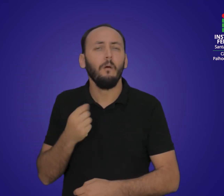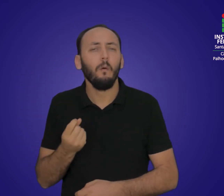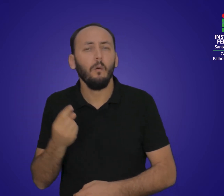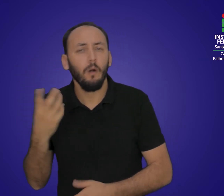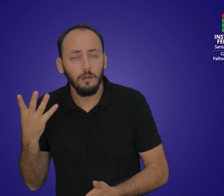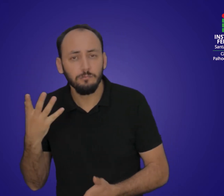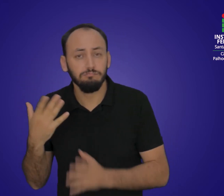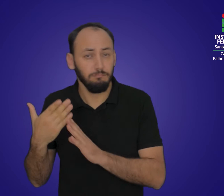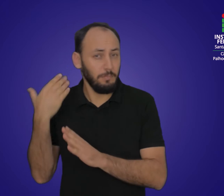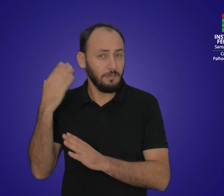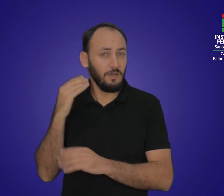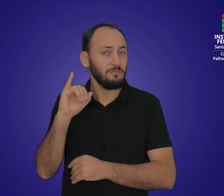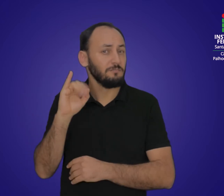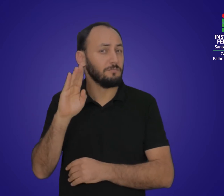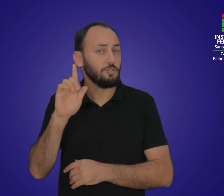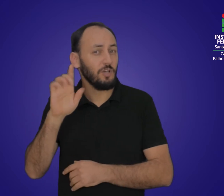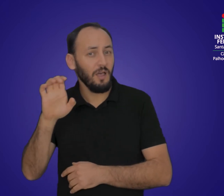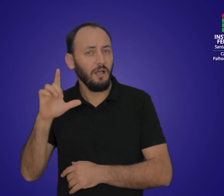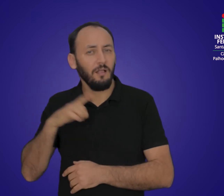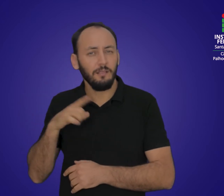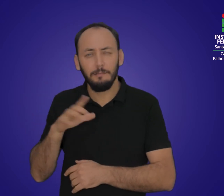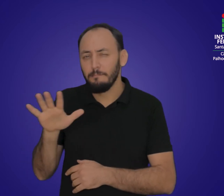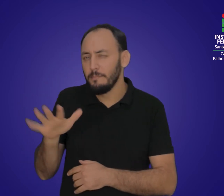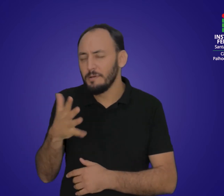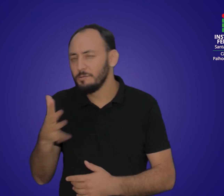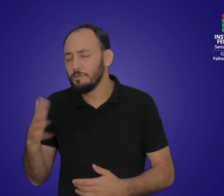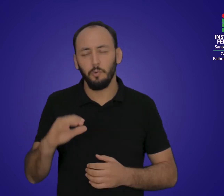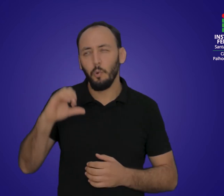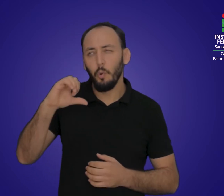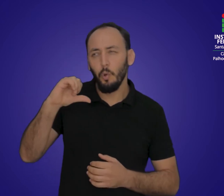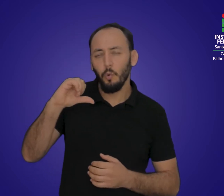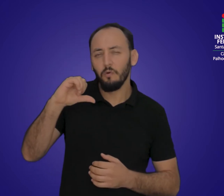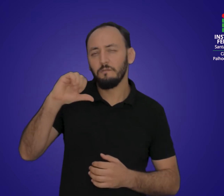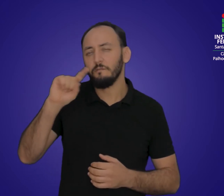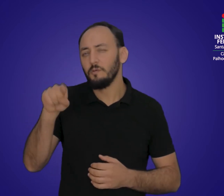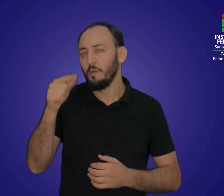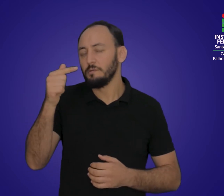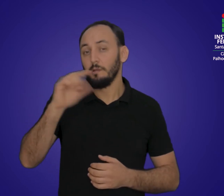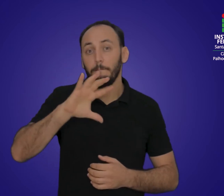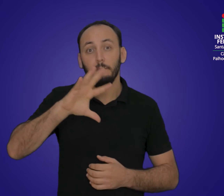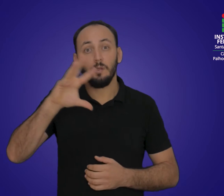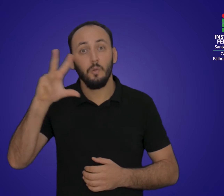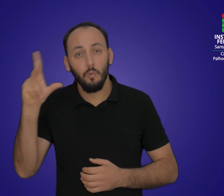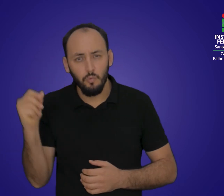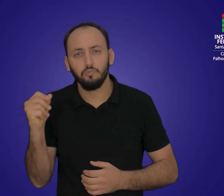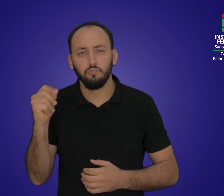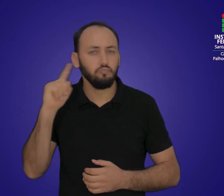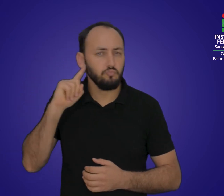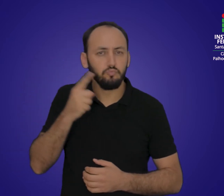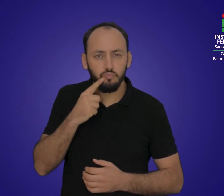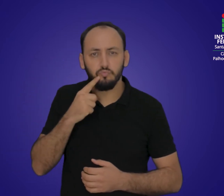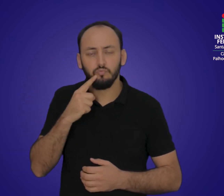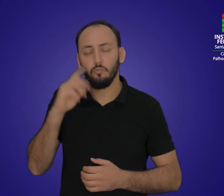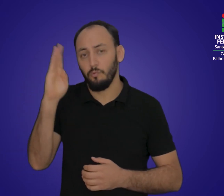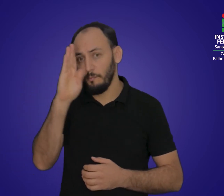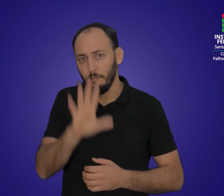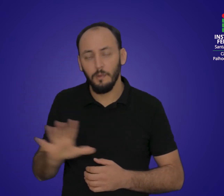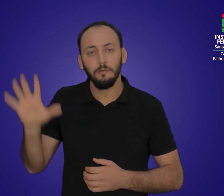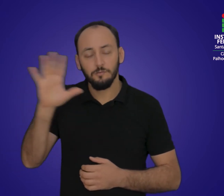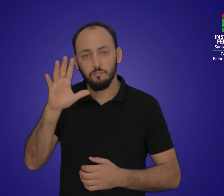De acordo com uma pesquisa do IBGE, existem aproximadamente 9,7 milhões de pessoas surdas no Brasil.